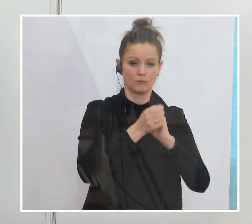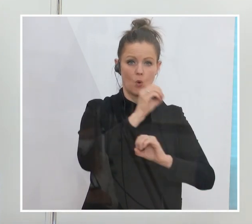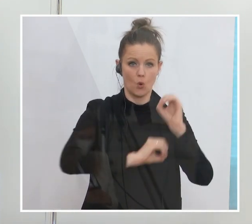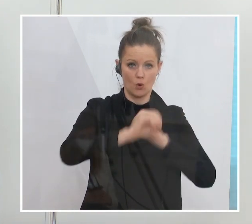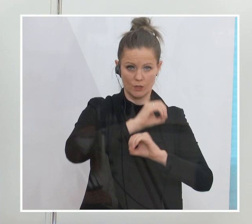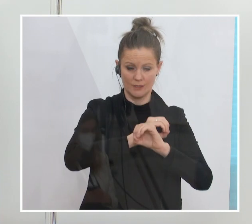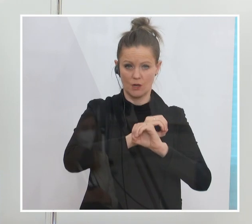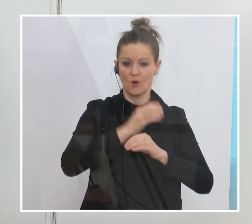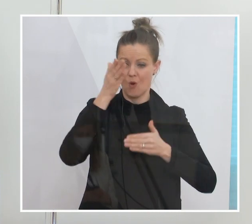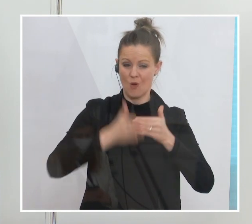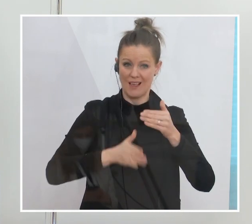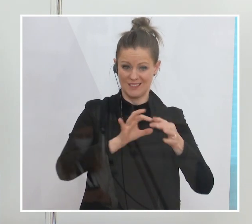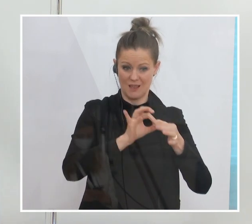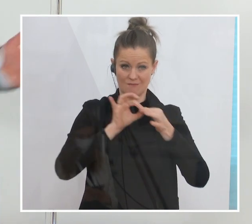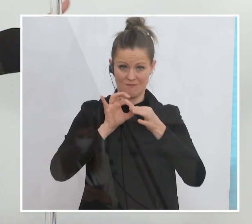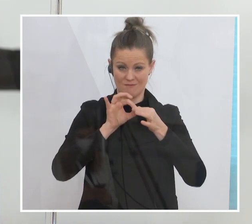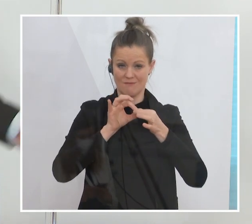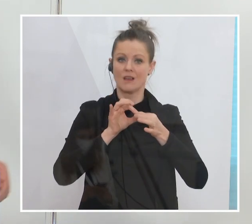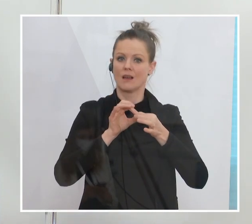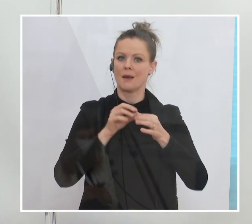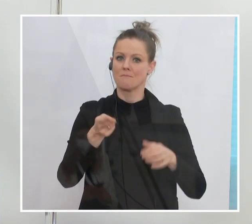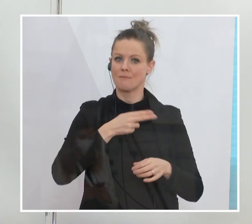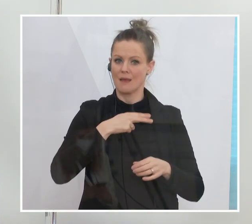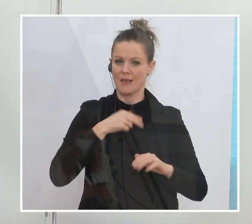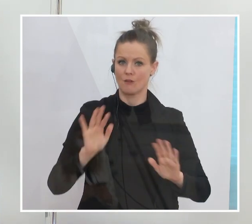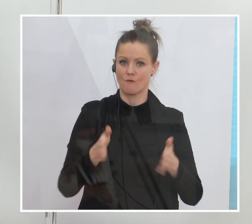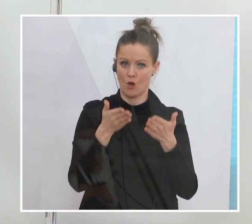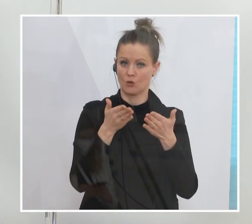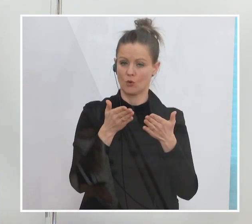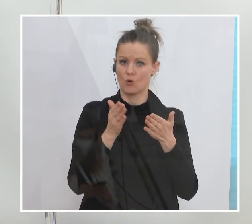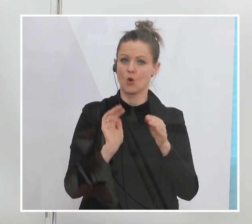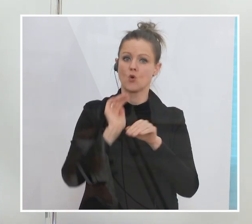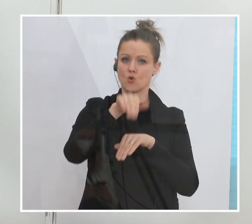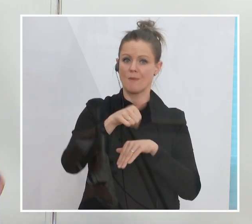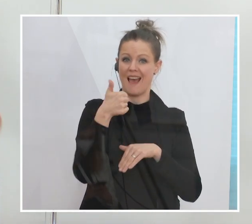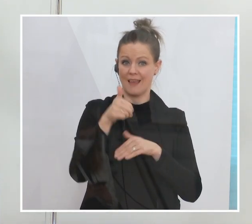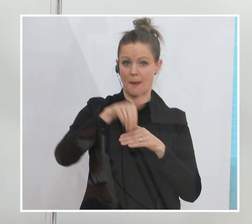Bereich herausnehme, sind hier die Prämien, Förderungen weit über eine Milliarde, das heißt,